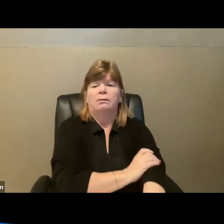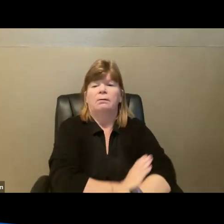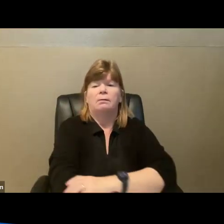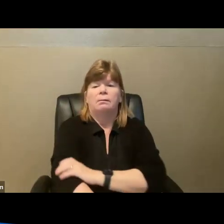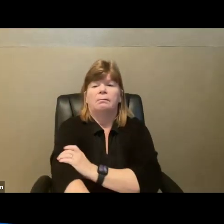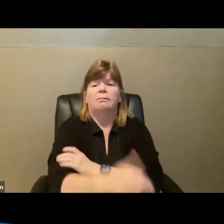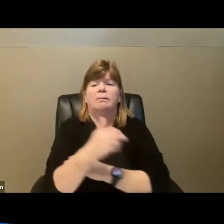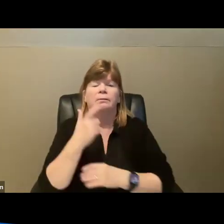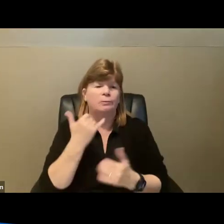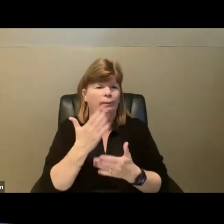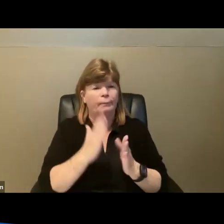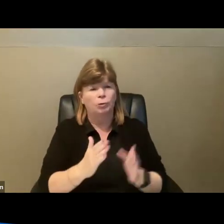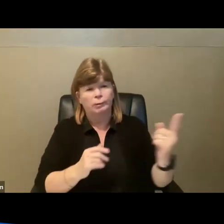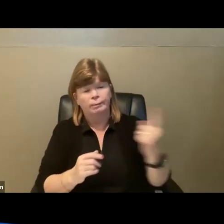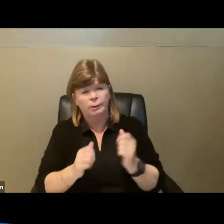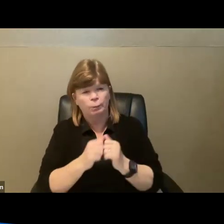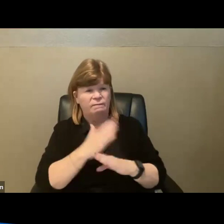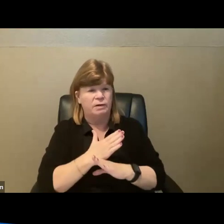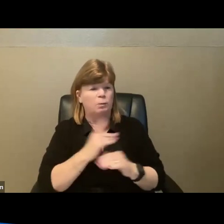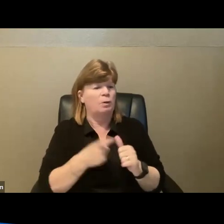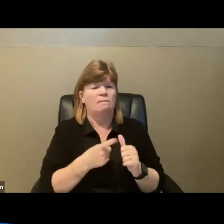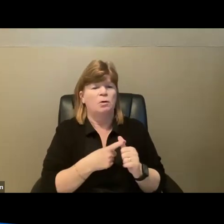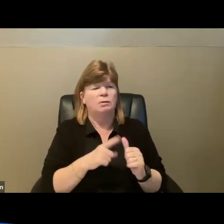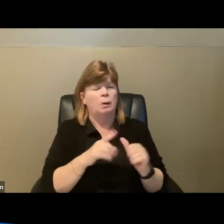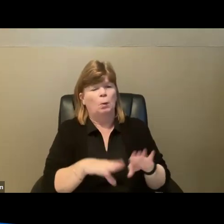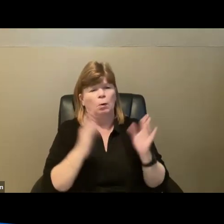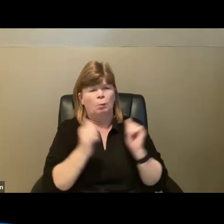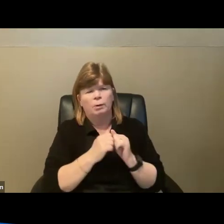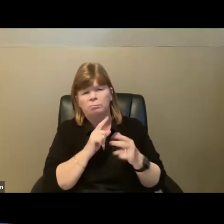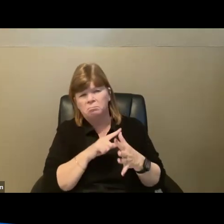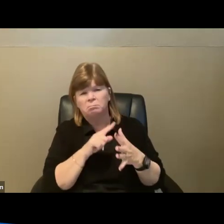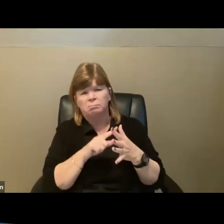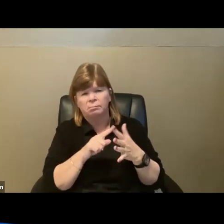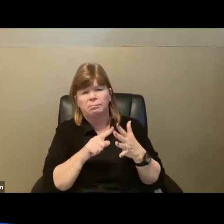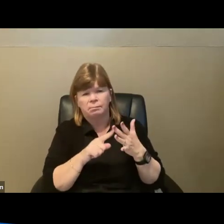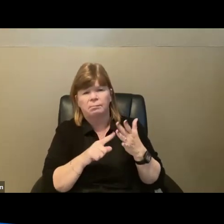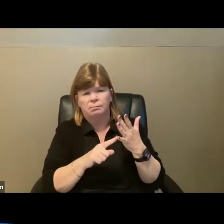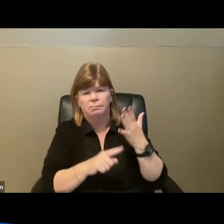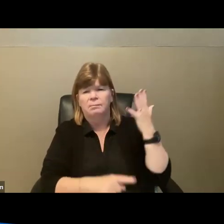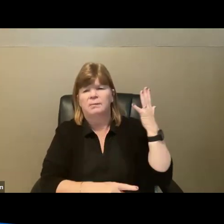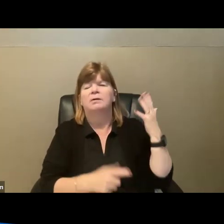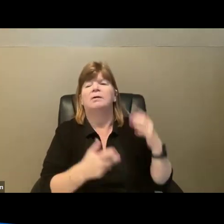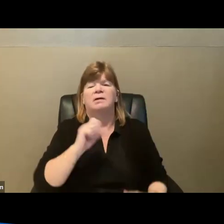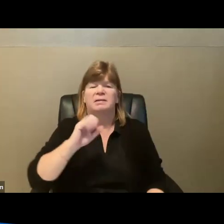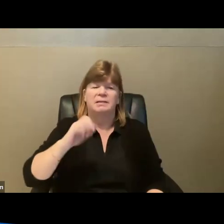Si alguien llega con fiebre, van a empezar con lo primero es lo primero y ascender por la jerarquía, donde la sepsis va a estar en la cima.